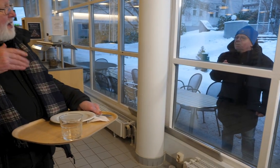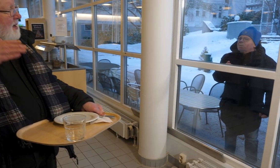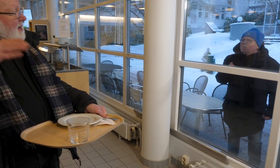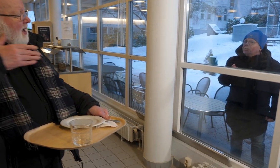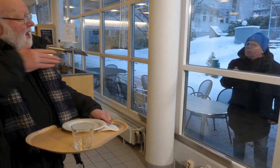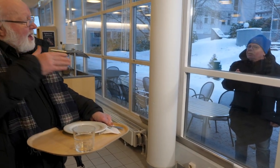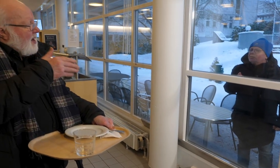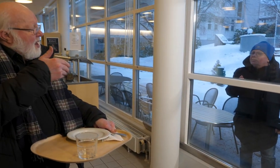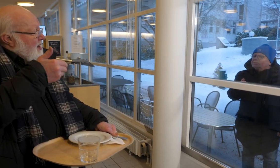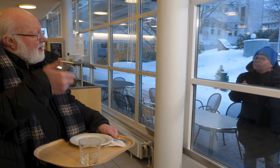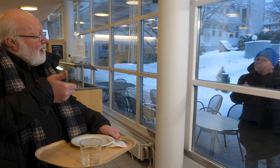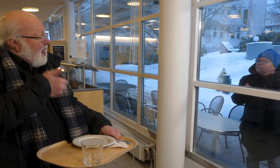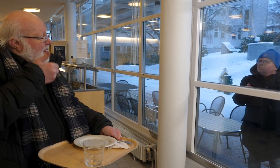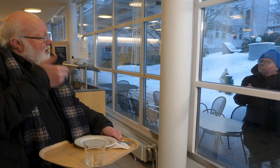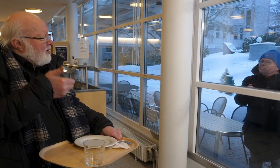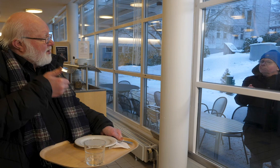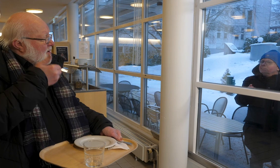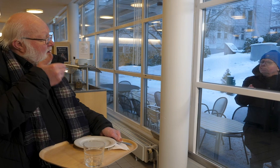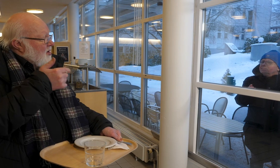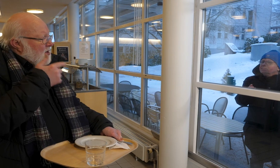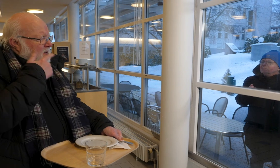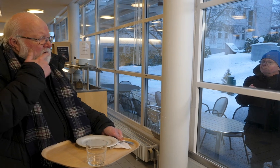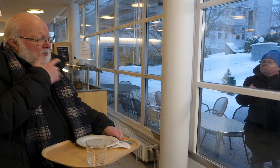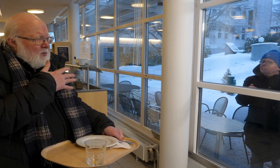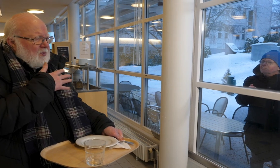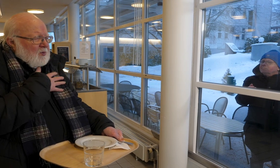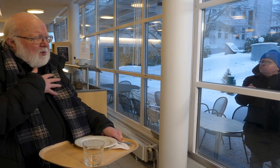Kalakeittoa, kuulemma tosi hyvää!